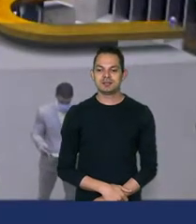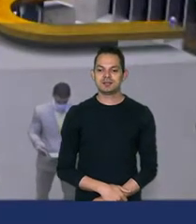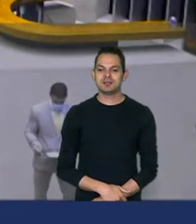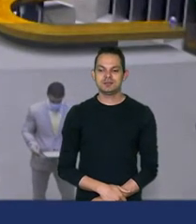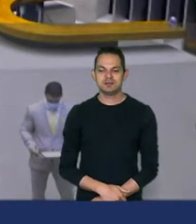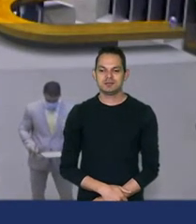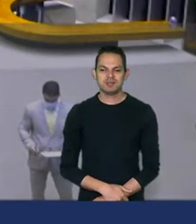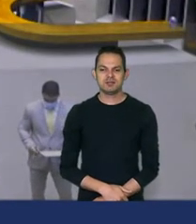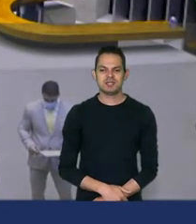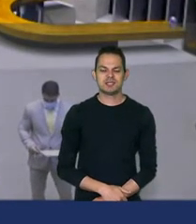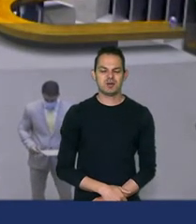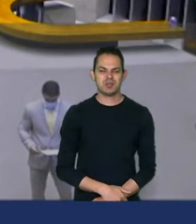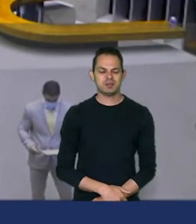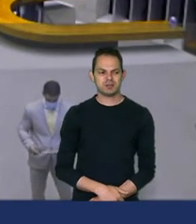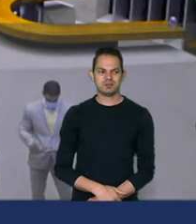LEGALIZA BINGOS E CASSINOS. -- [PRESIDENTE]: DEPUTADO